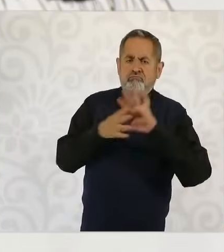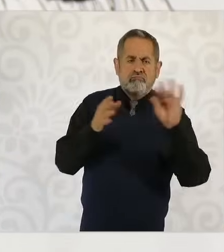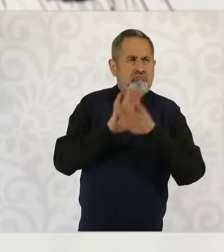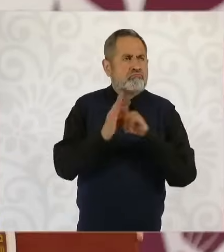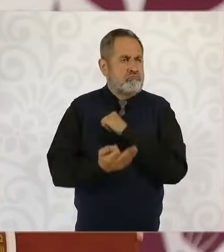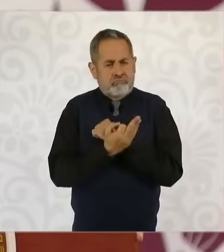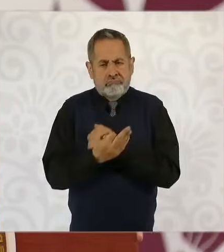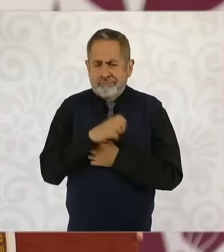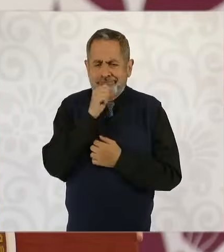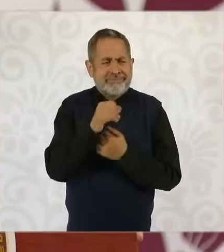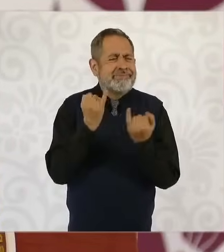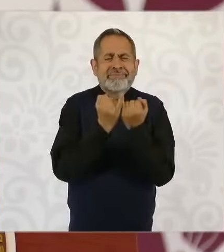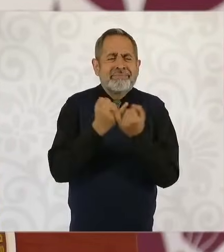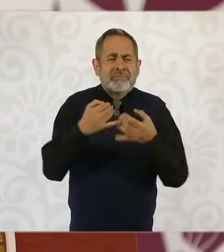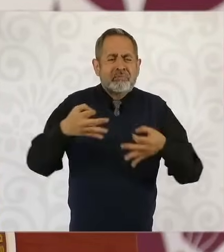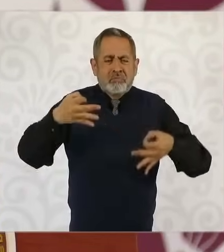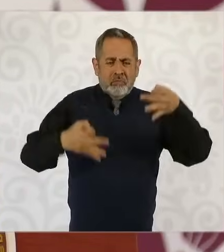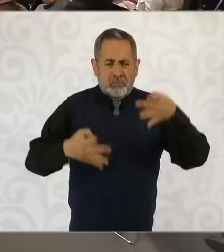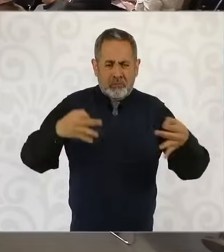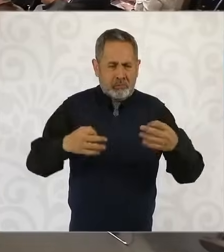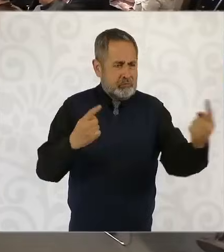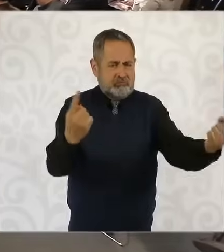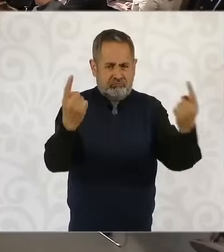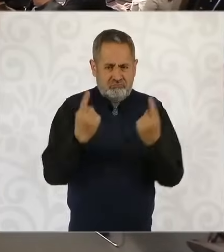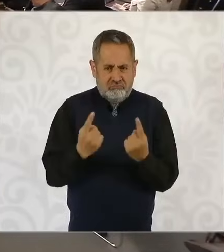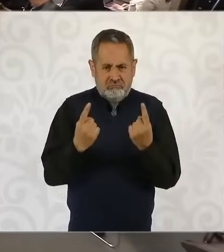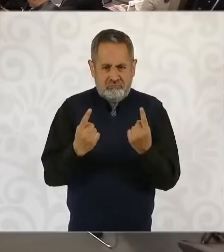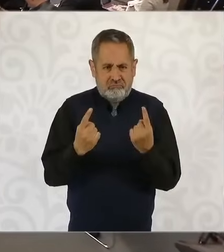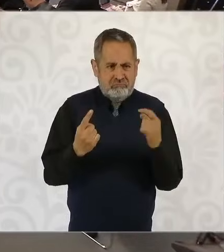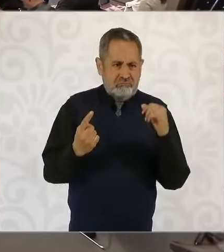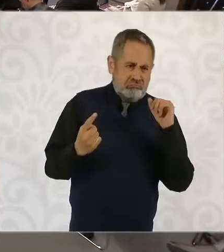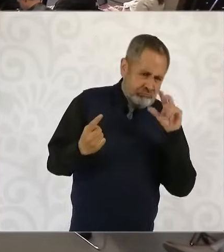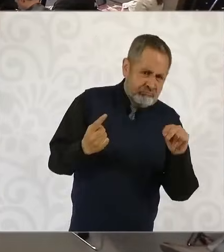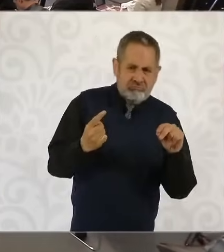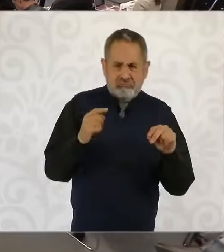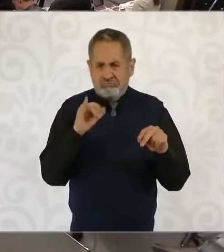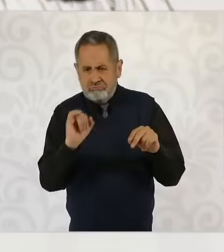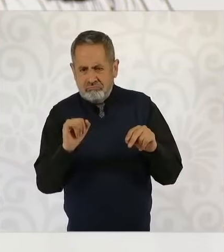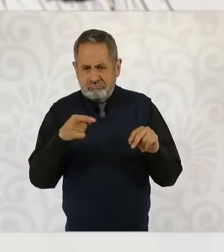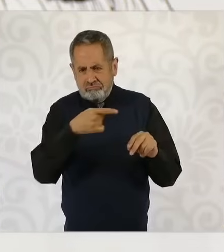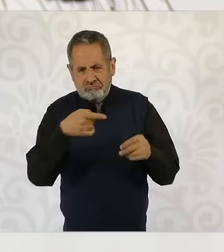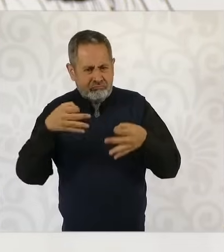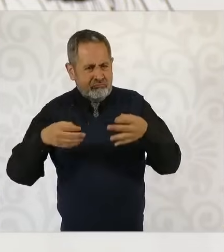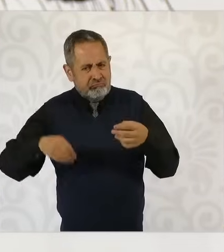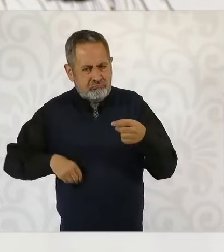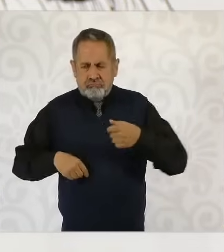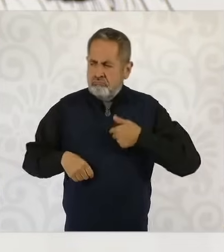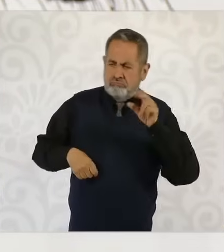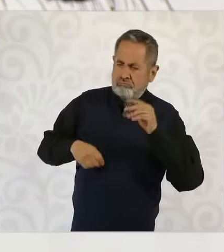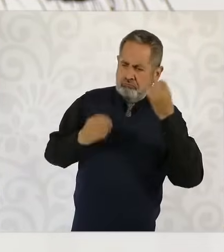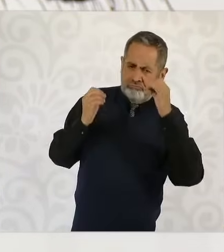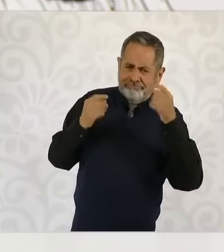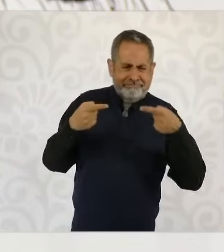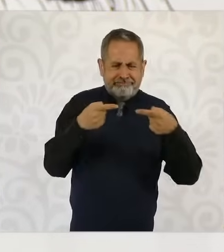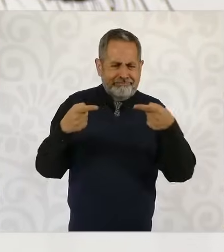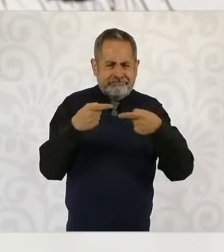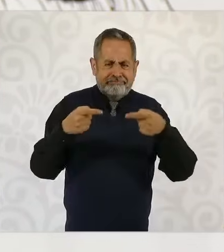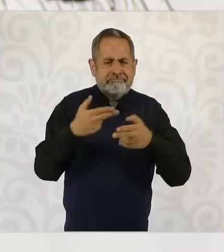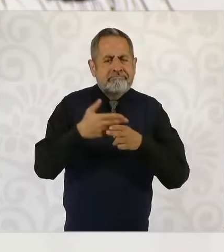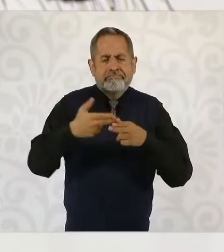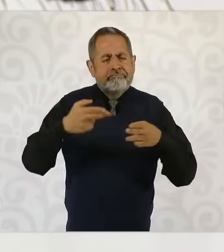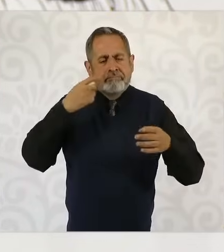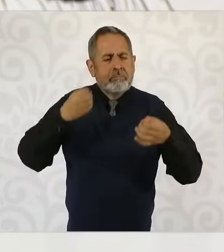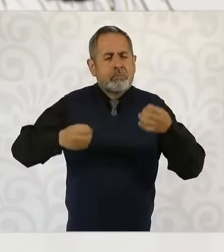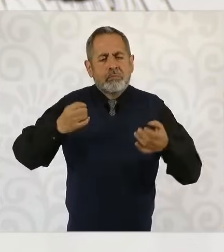del mundo donde haya sistemas de justicia de presunción de inocencia entonces no hay nada